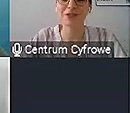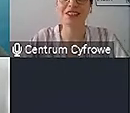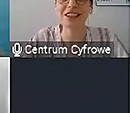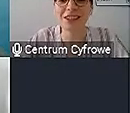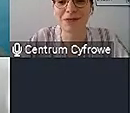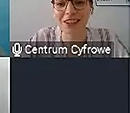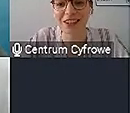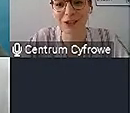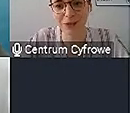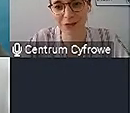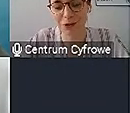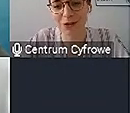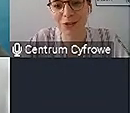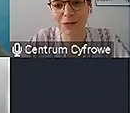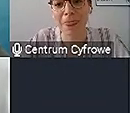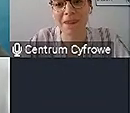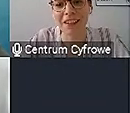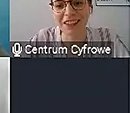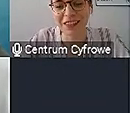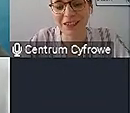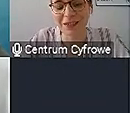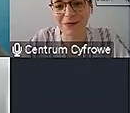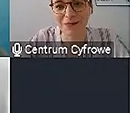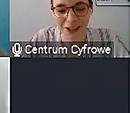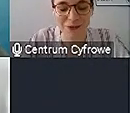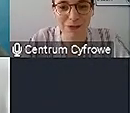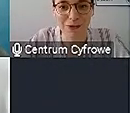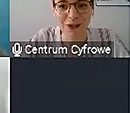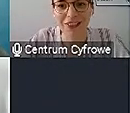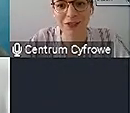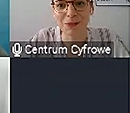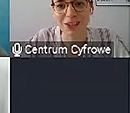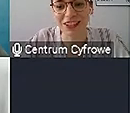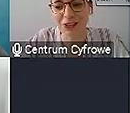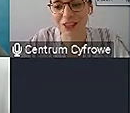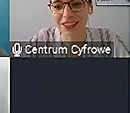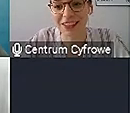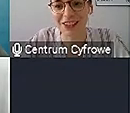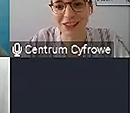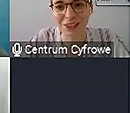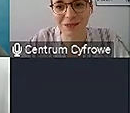do pisania, skąd państwo się łączą. Bardzo mi miło wspólnie zacząć ten tydzień.